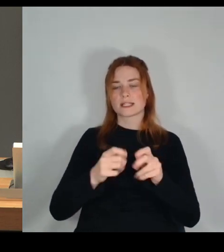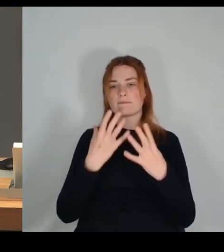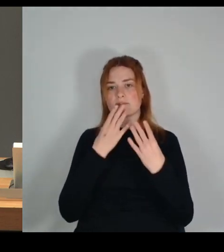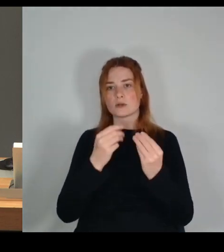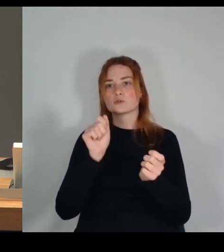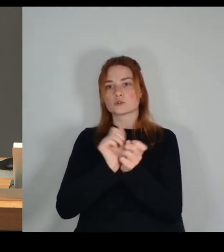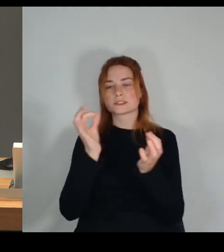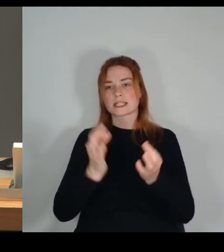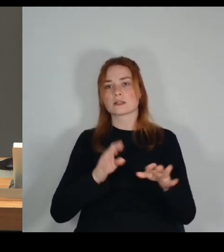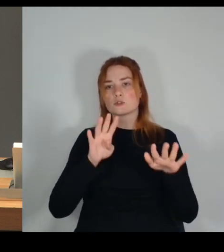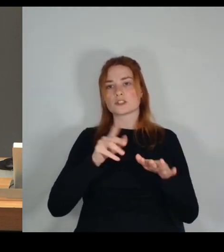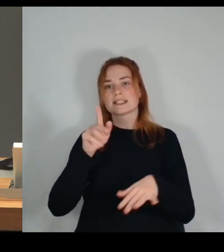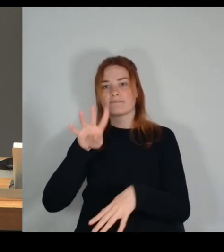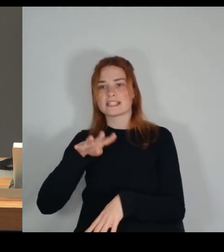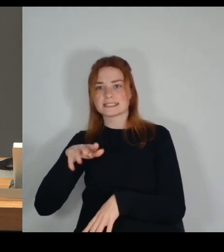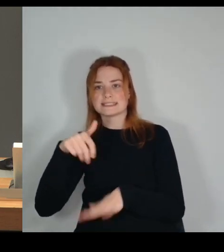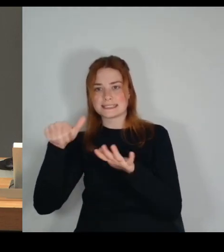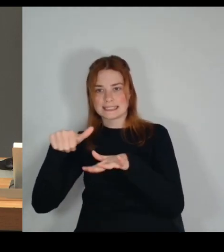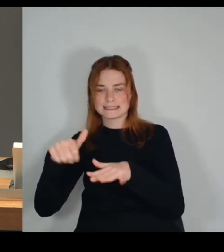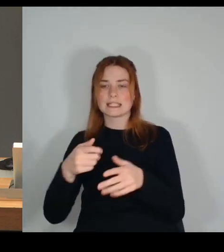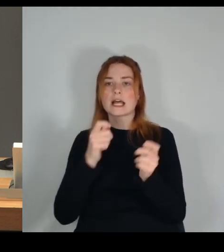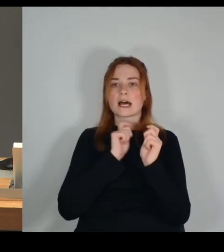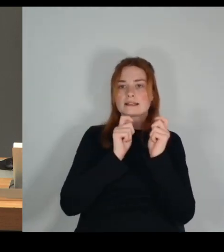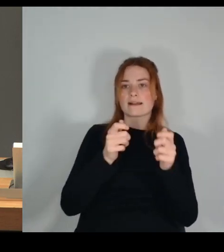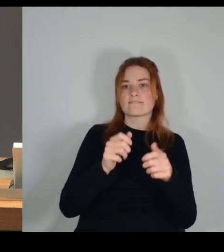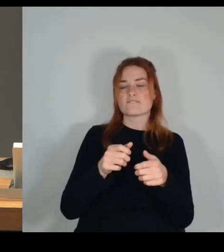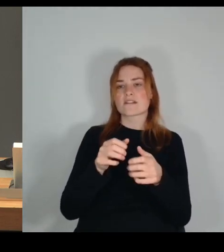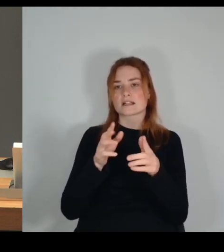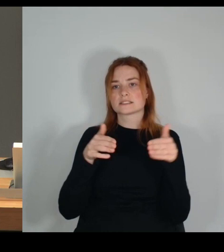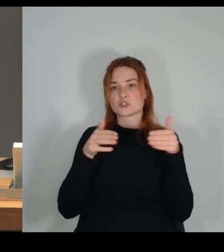Drucksache 191048. Mobilität für alle Ein kostenfreies